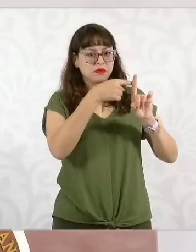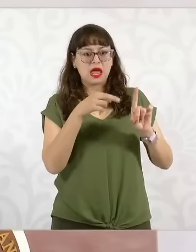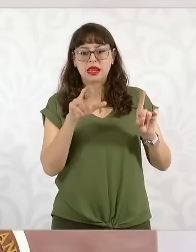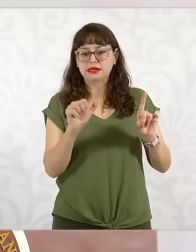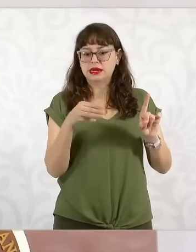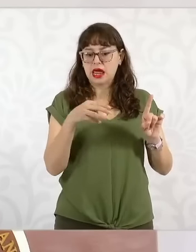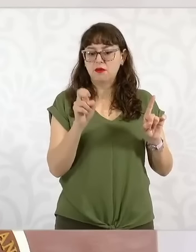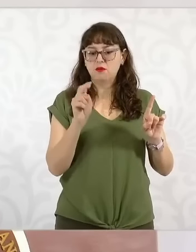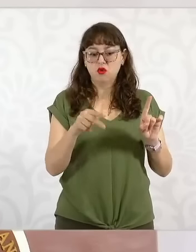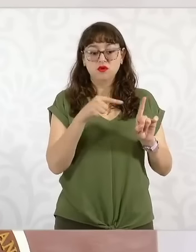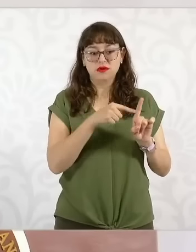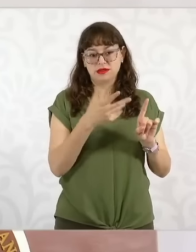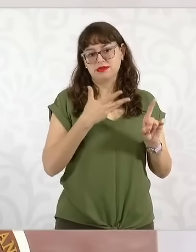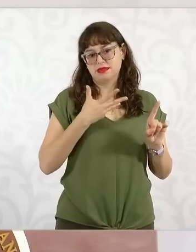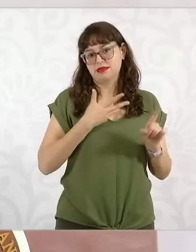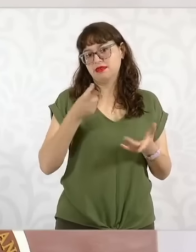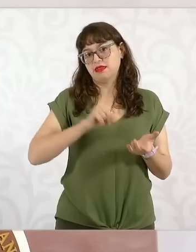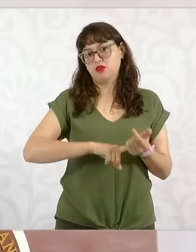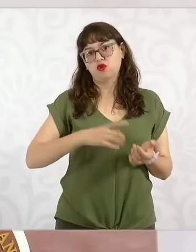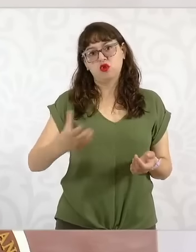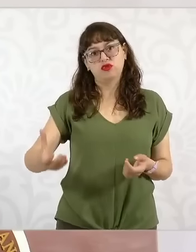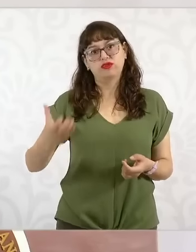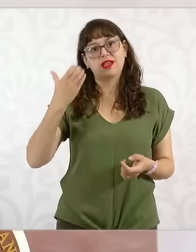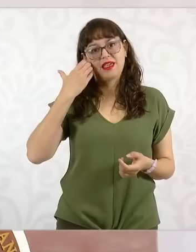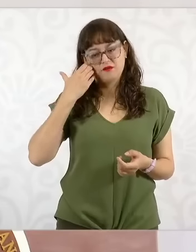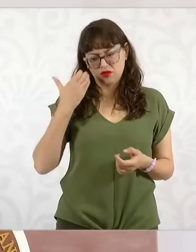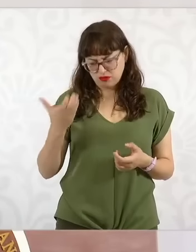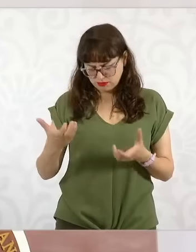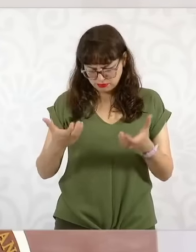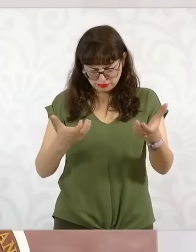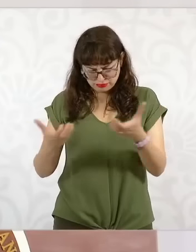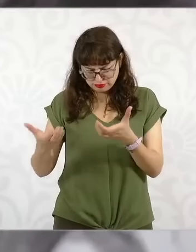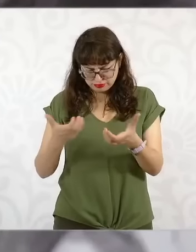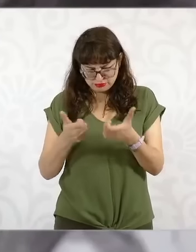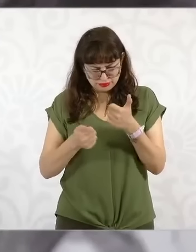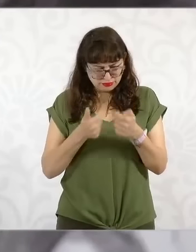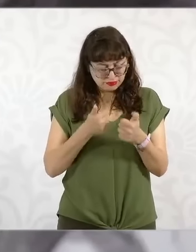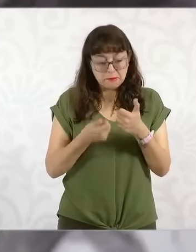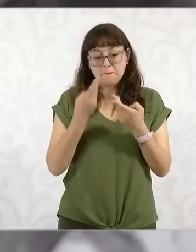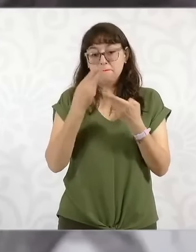de equipos telefónicos asegurados a personas previamente detenidas: transferencias bancarias,